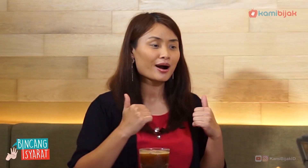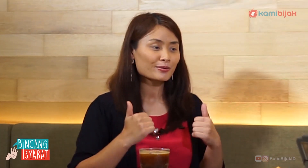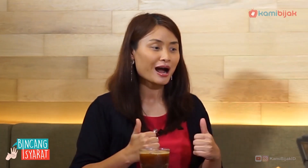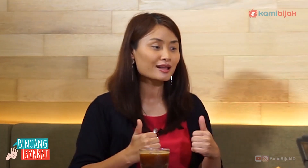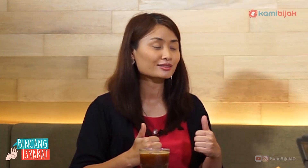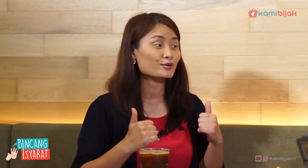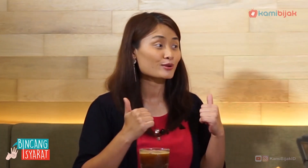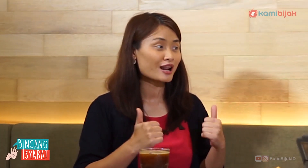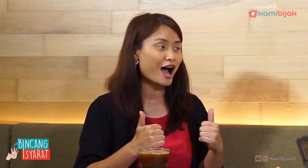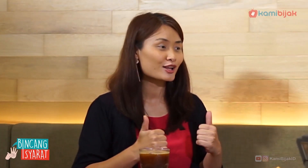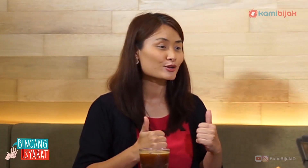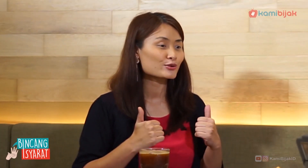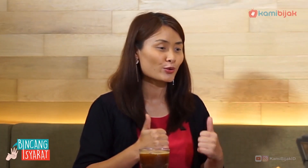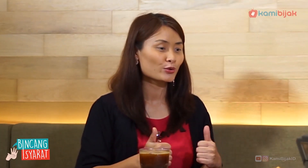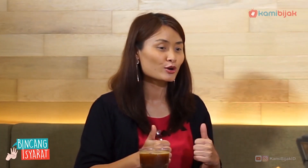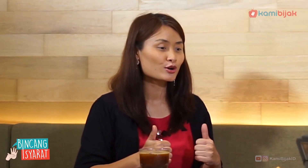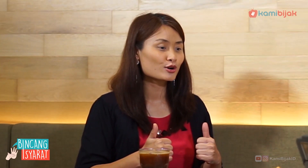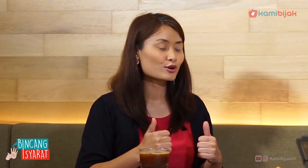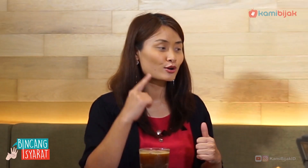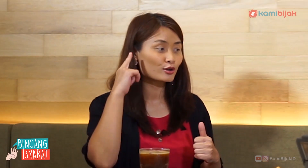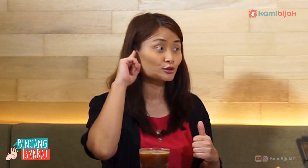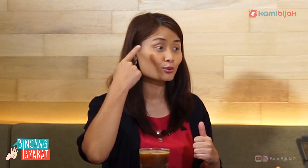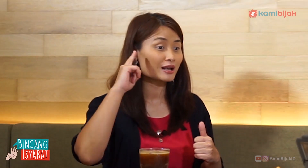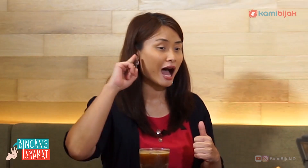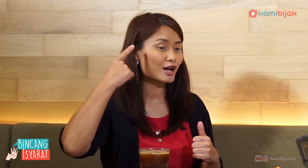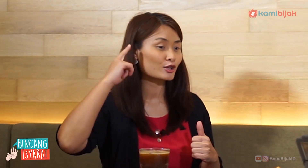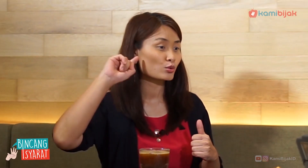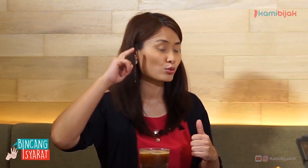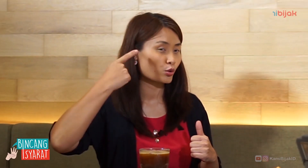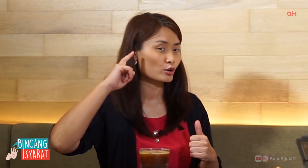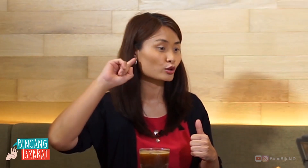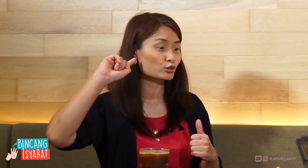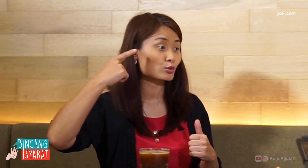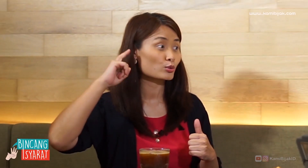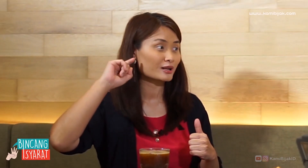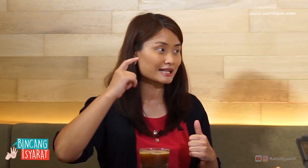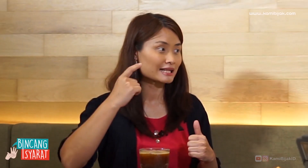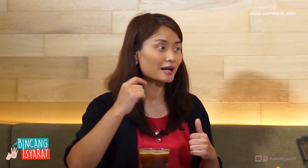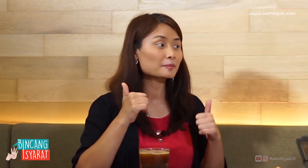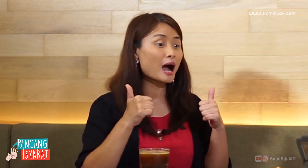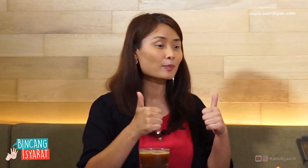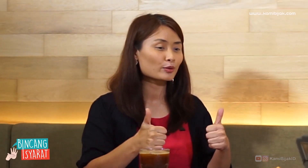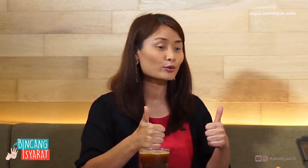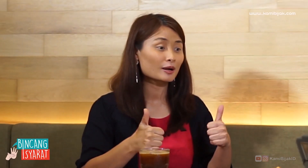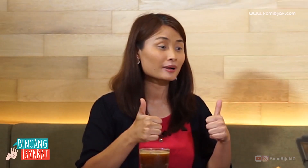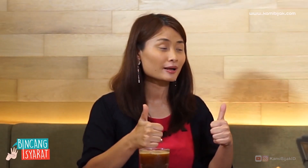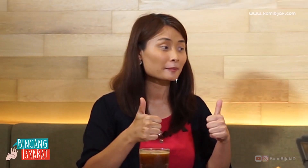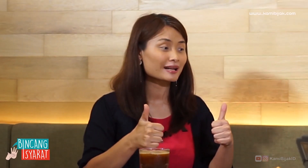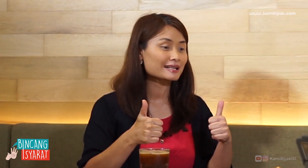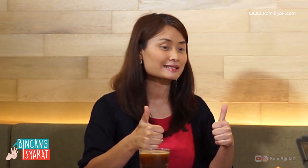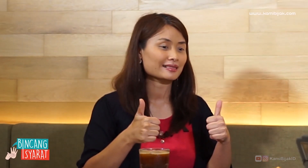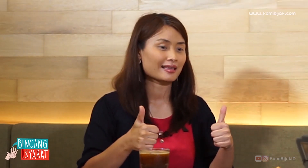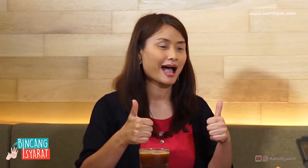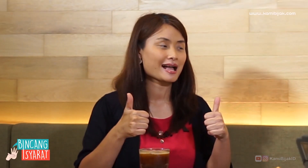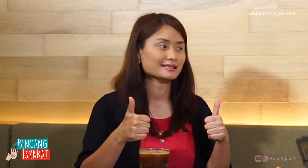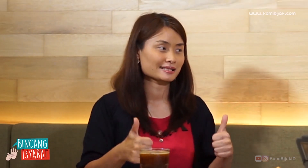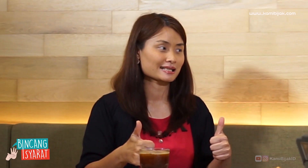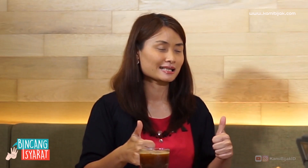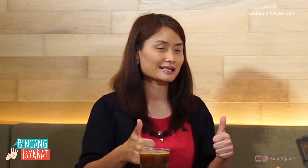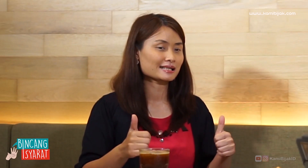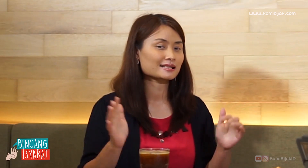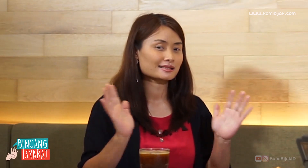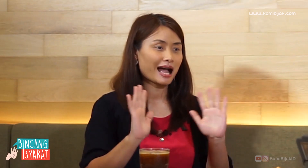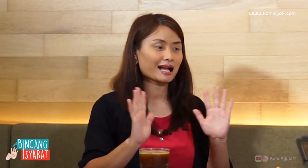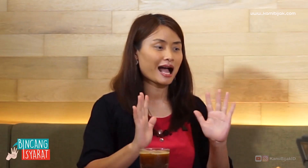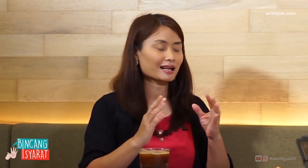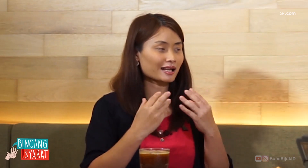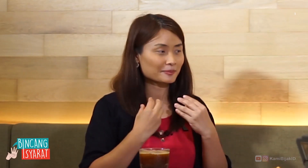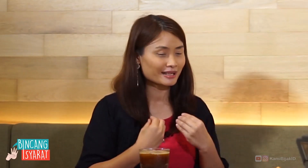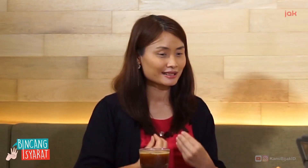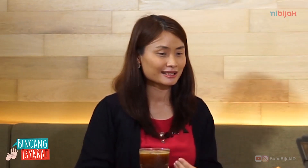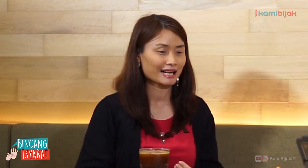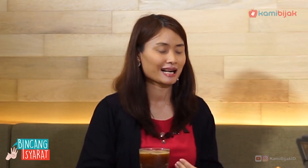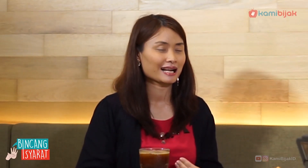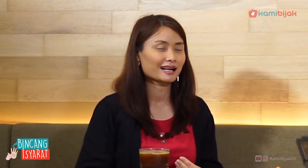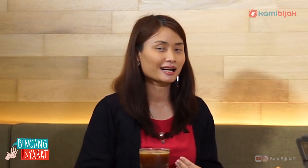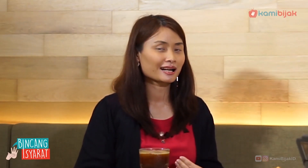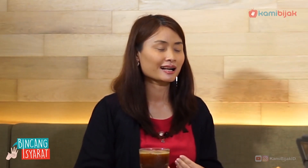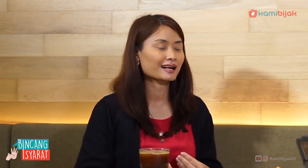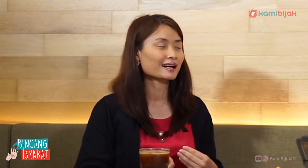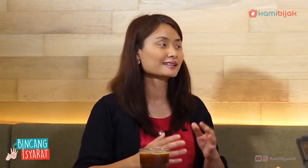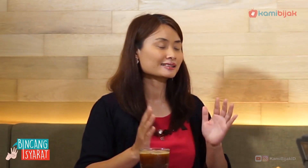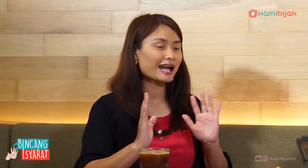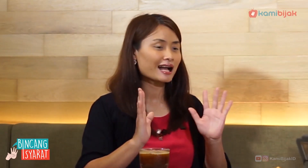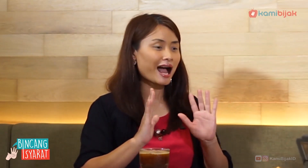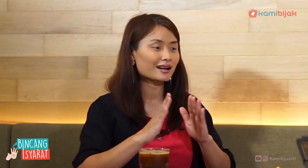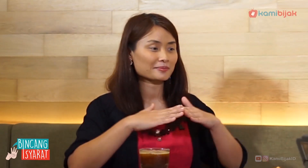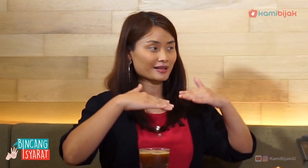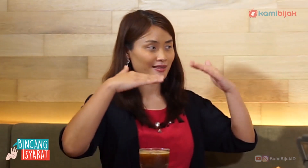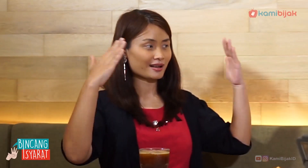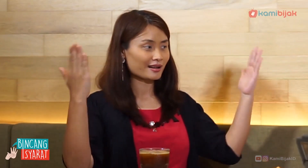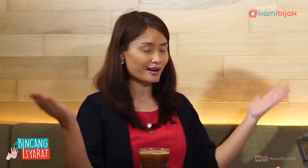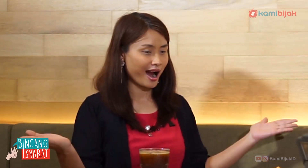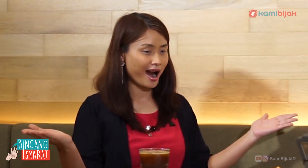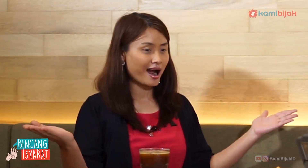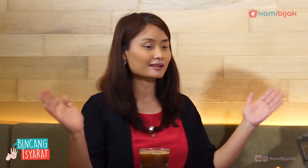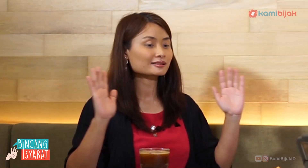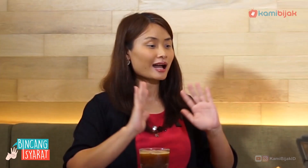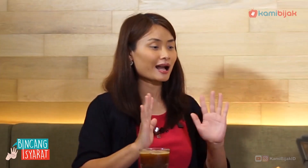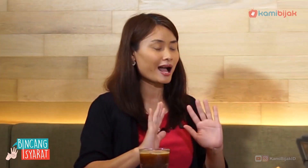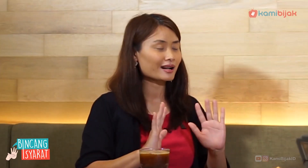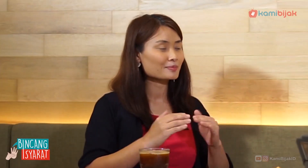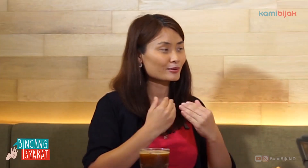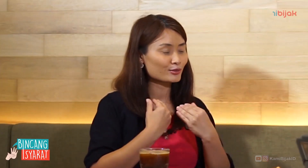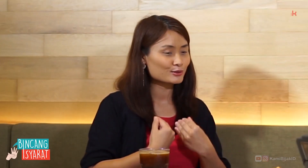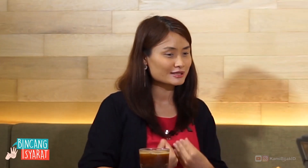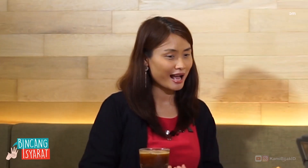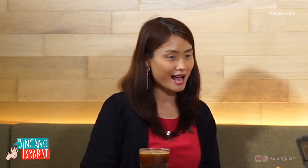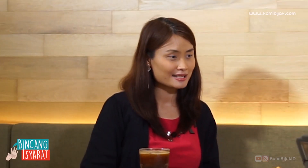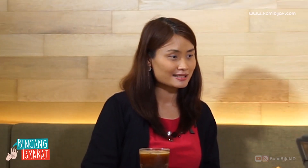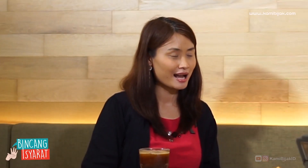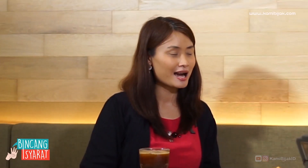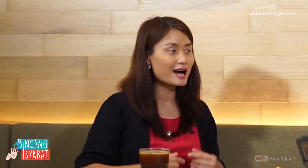bahwa Tunarungu / Tuli mampu berprestasi jangan minder jangan menyerah jangan putus asa.